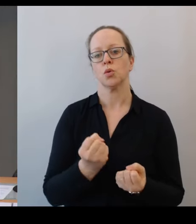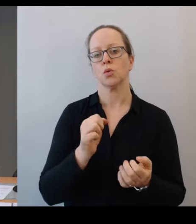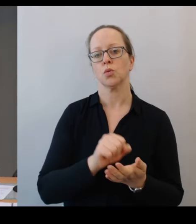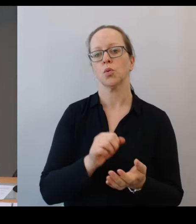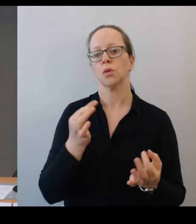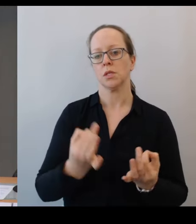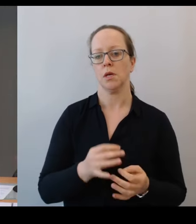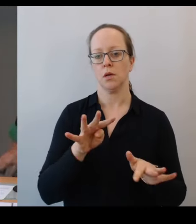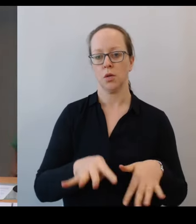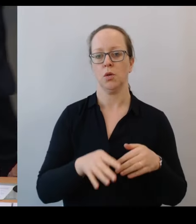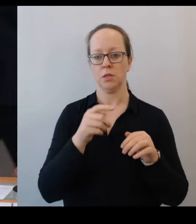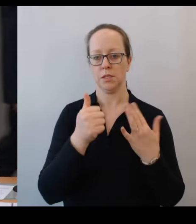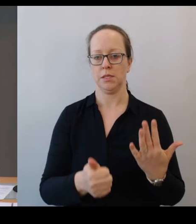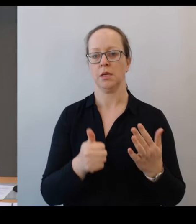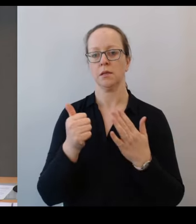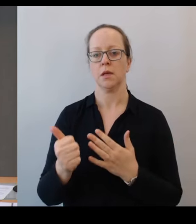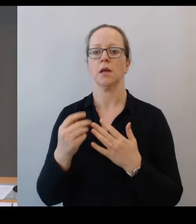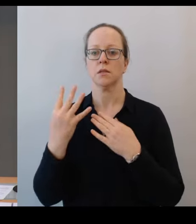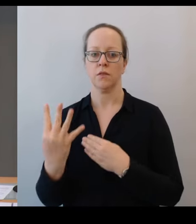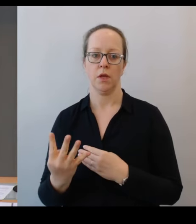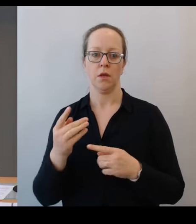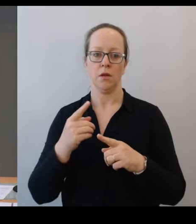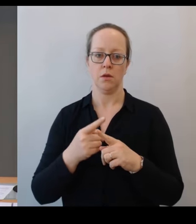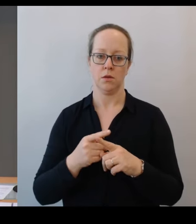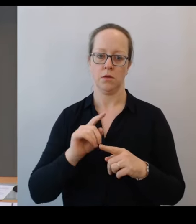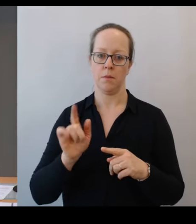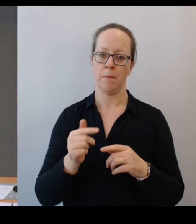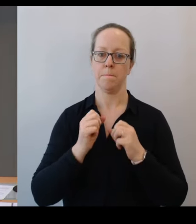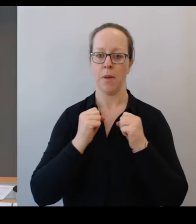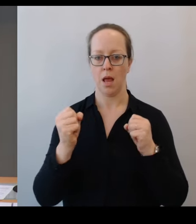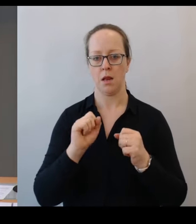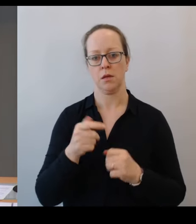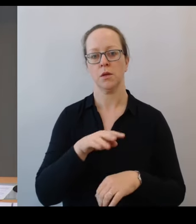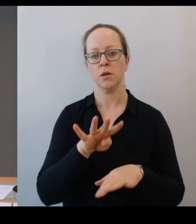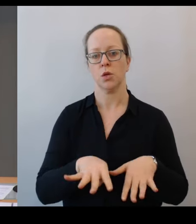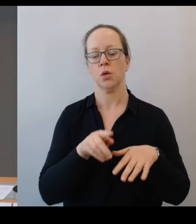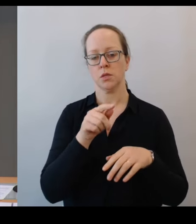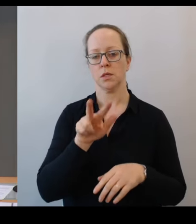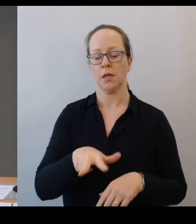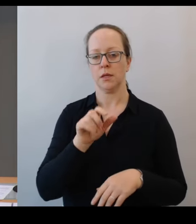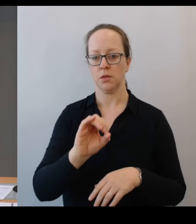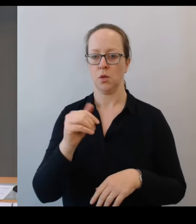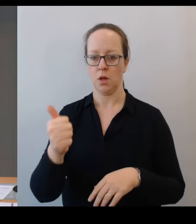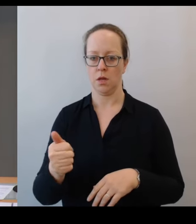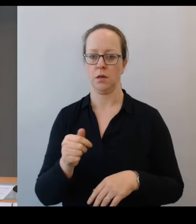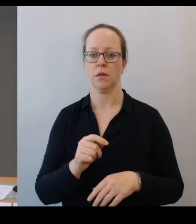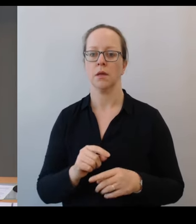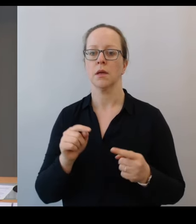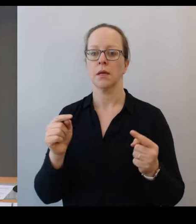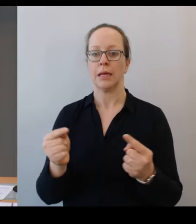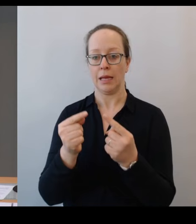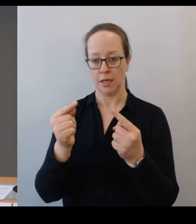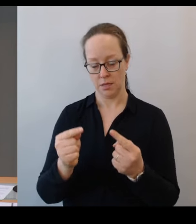Fraktion Bündnis 90 Die Grünen und die Fraktion Die Linke. Wer den Antrag dennoch annehmen möchte, den bitte